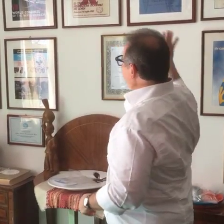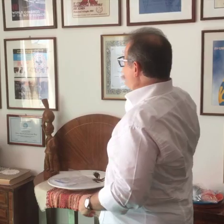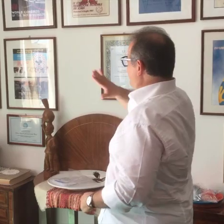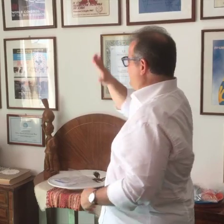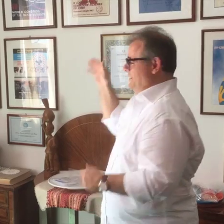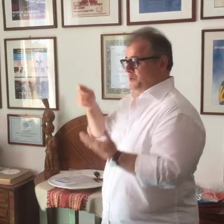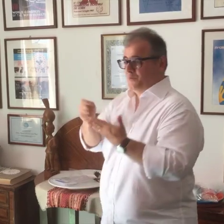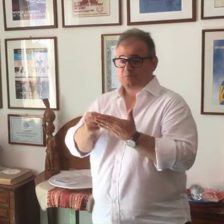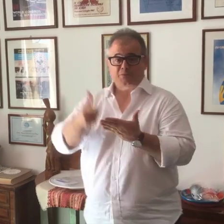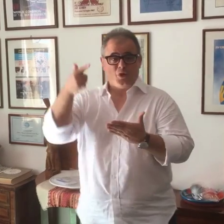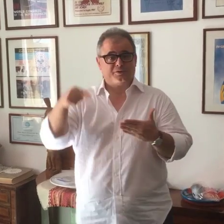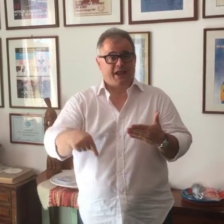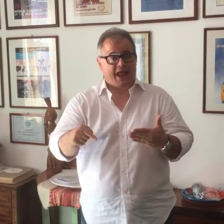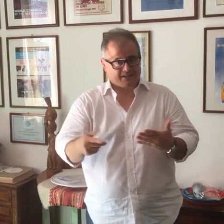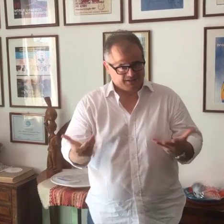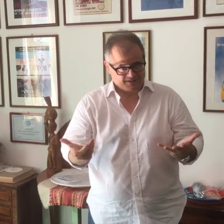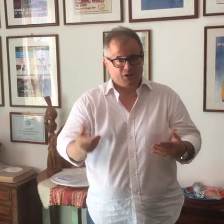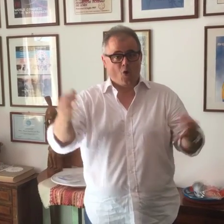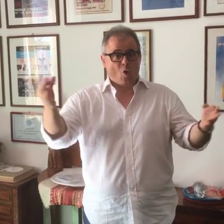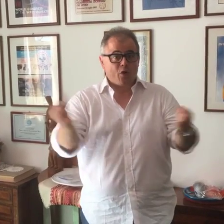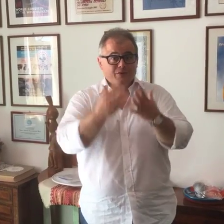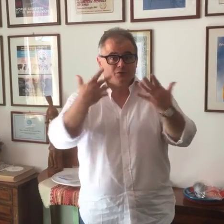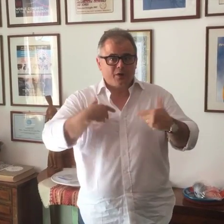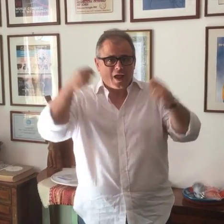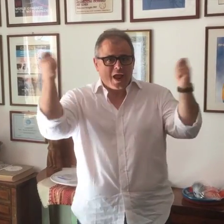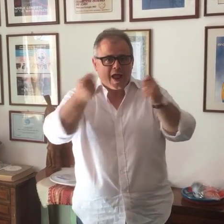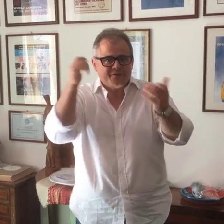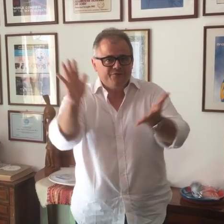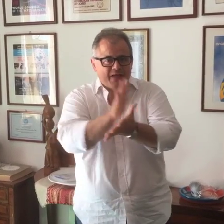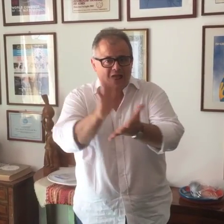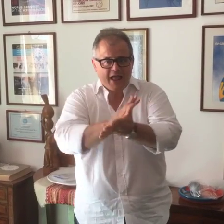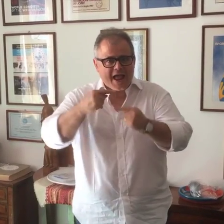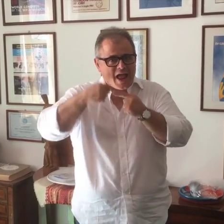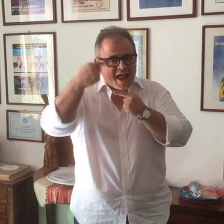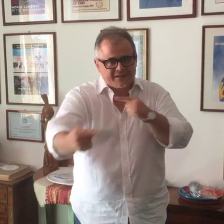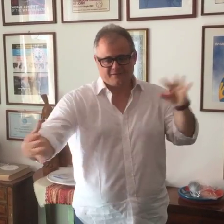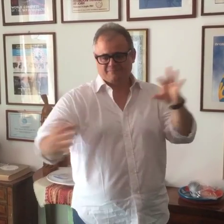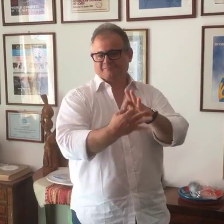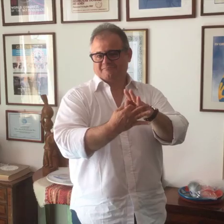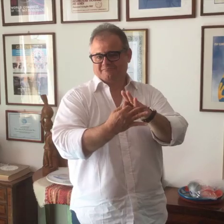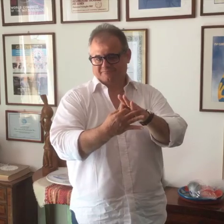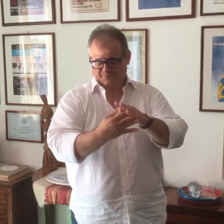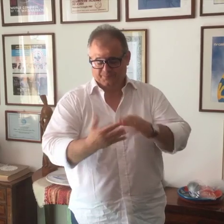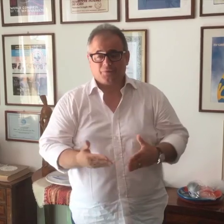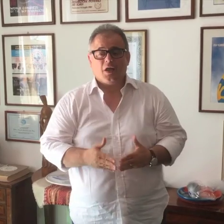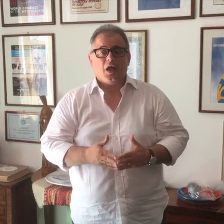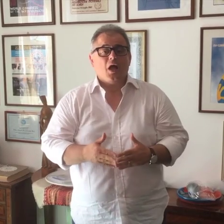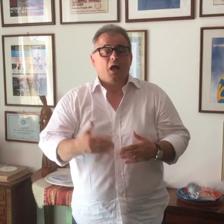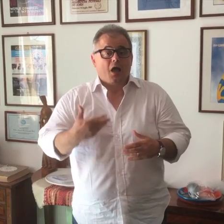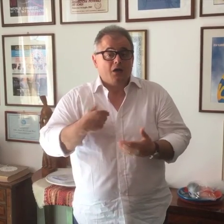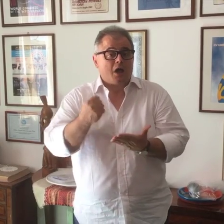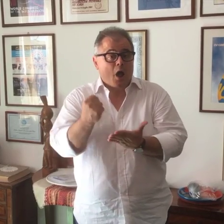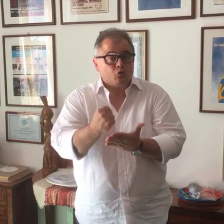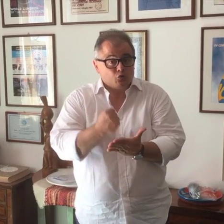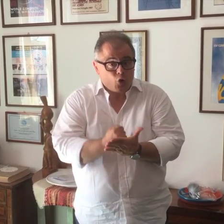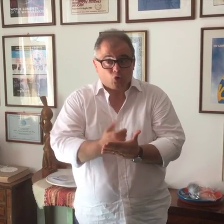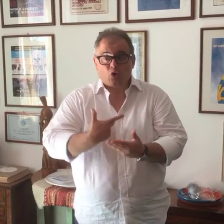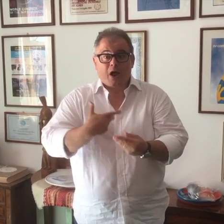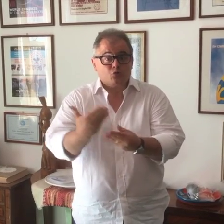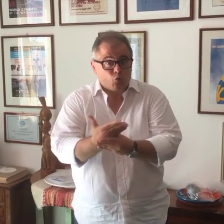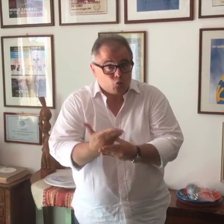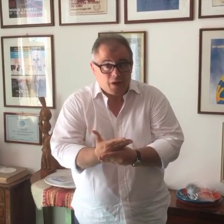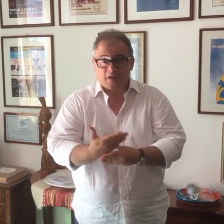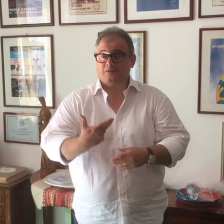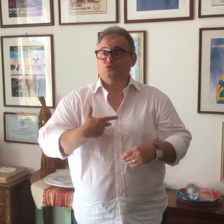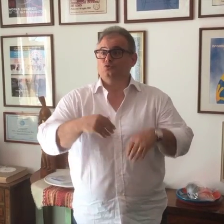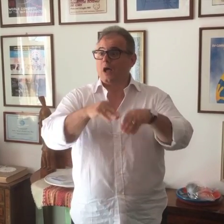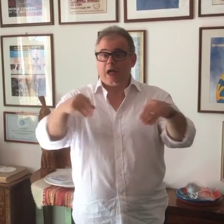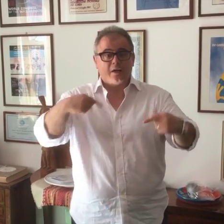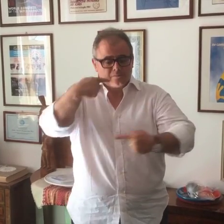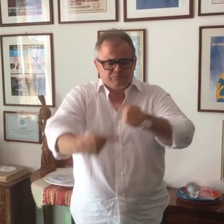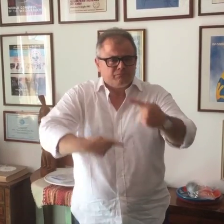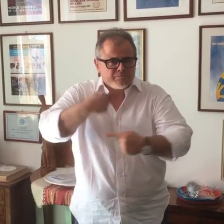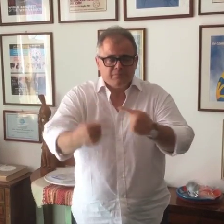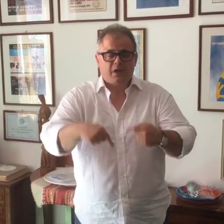importante perché collega al prossimo evento, ci sono documenti storici in ordine cronologico.